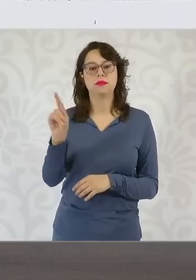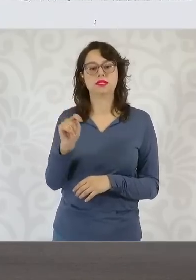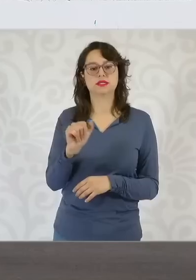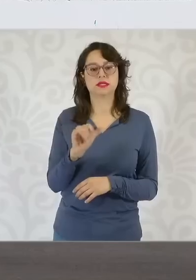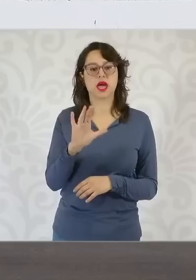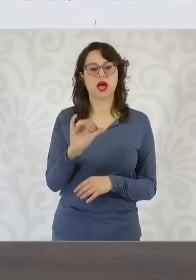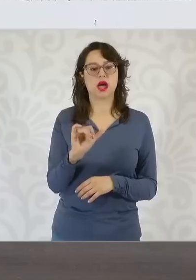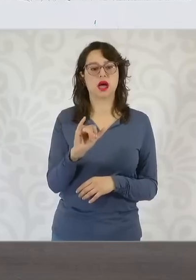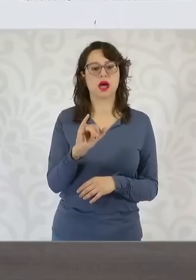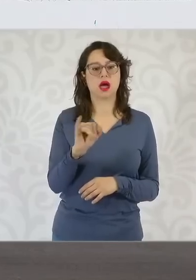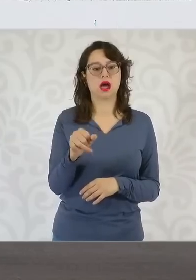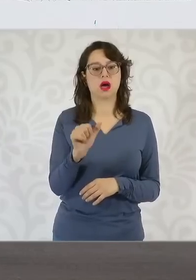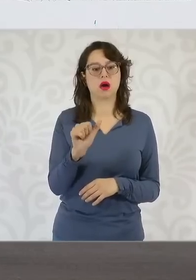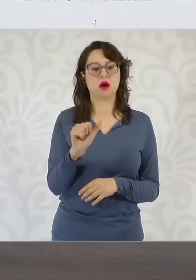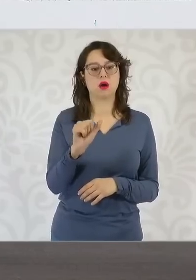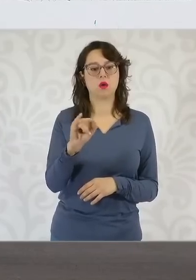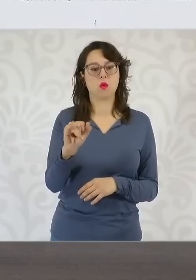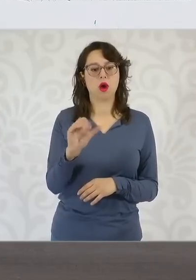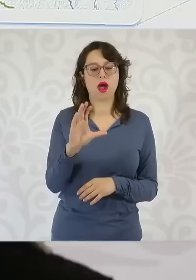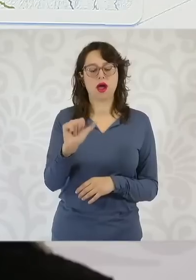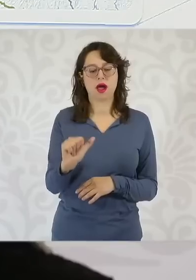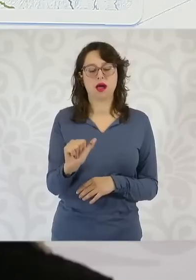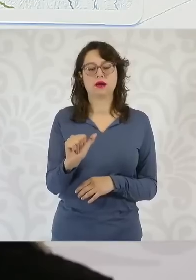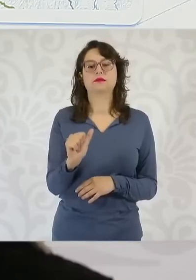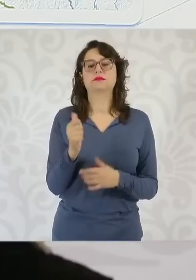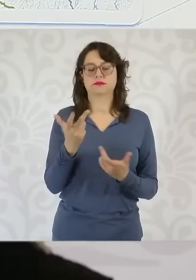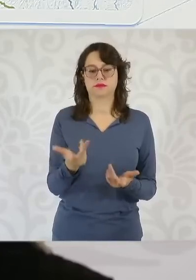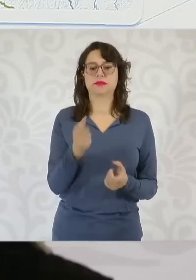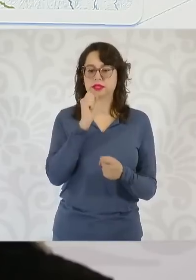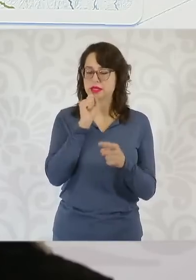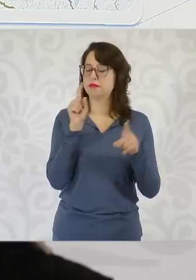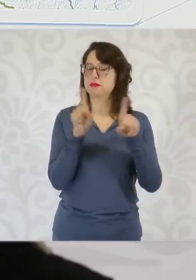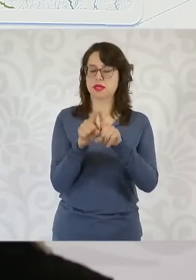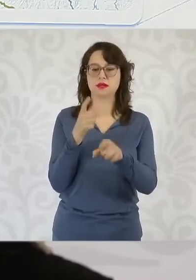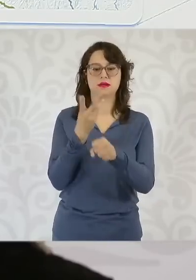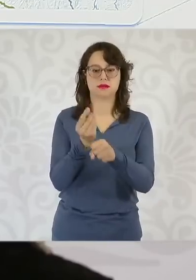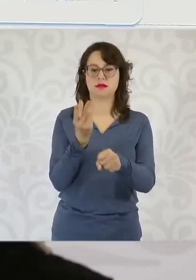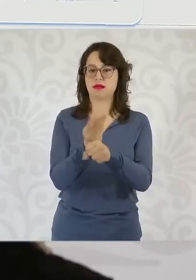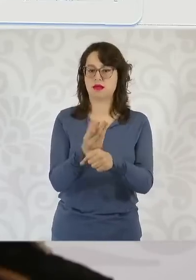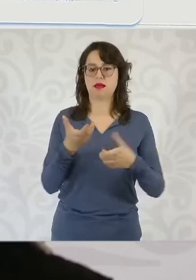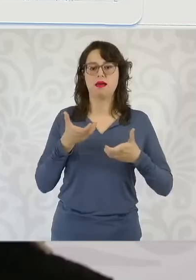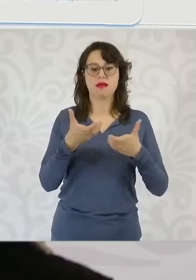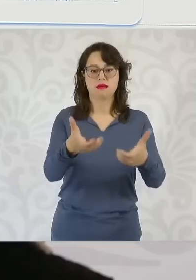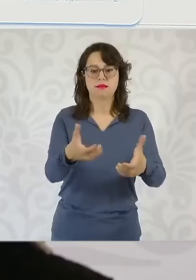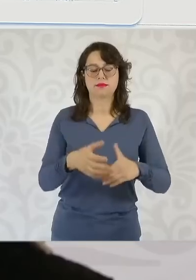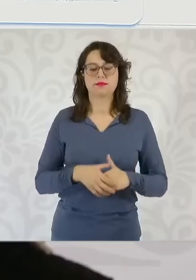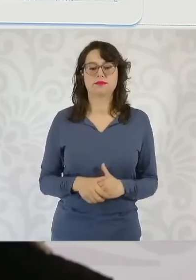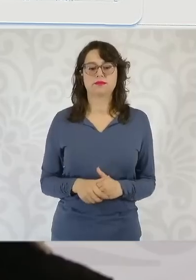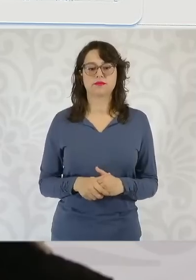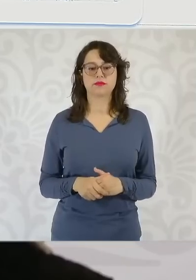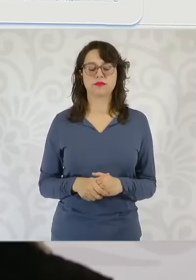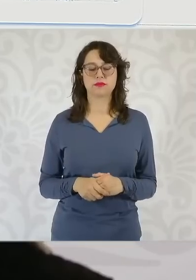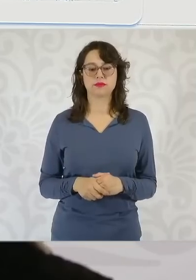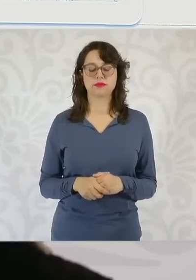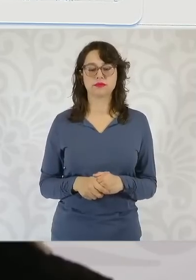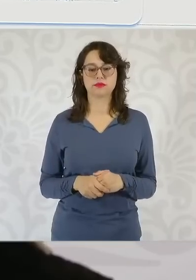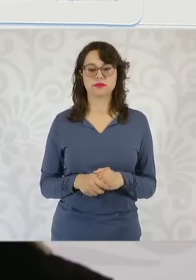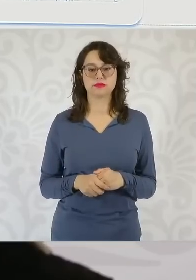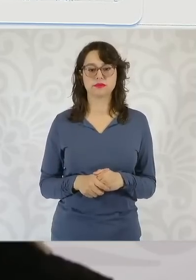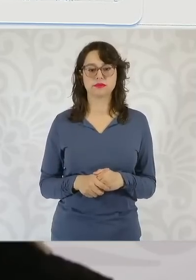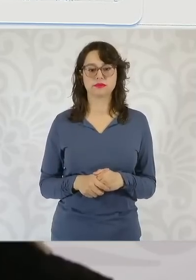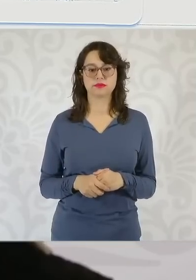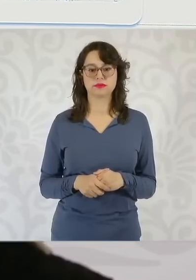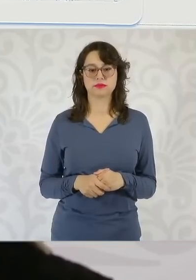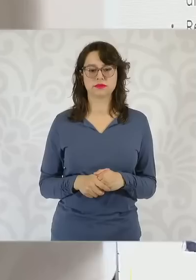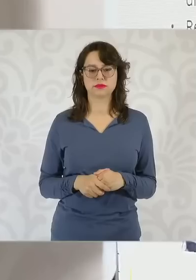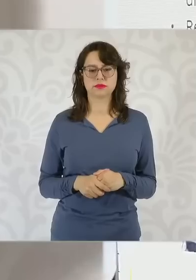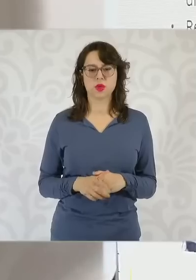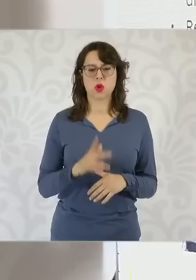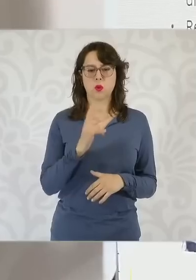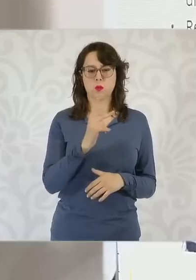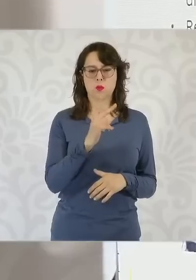es una rehabilitación de carretera alimentadora la siguiente aquí es de Putla de Guerrero a Pinotepa